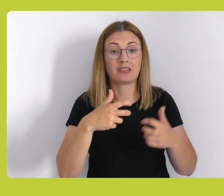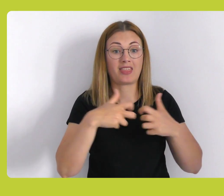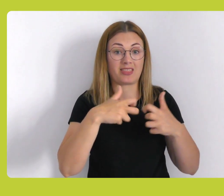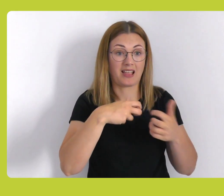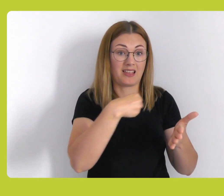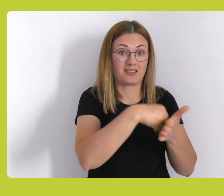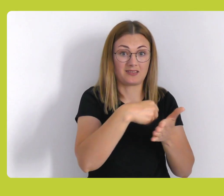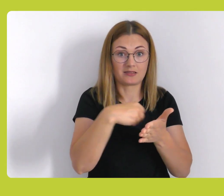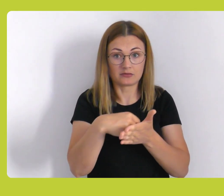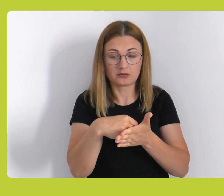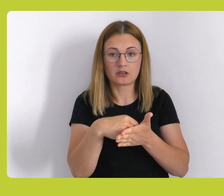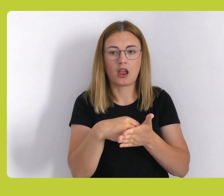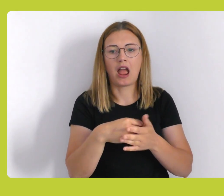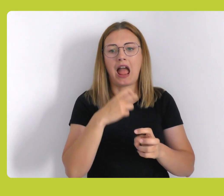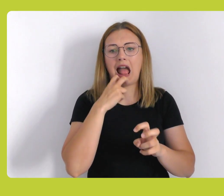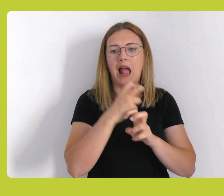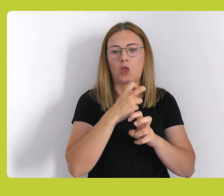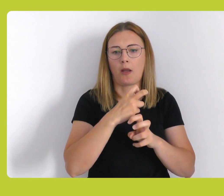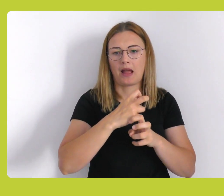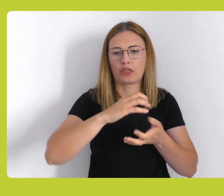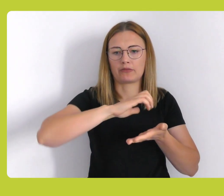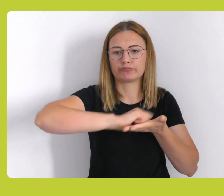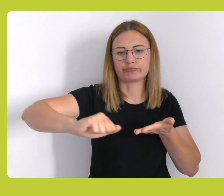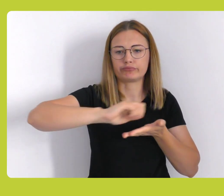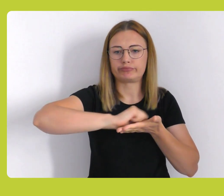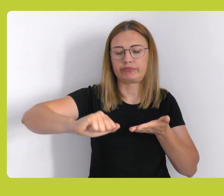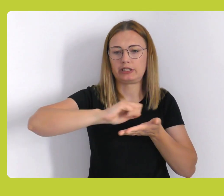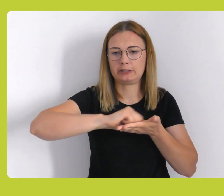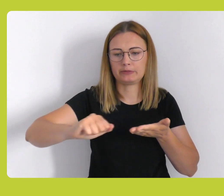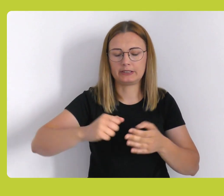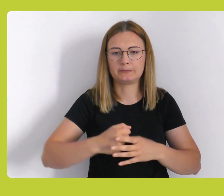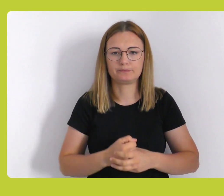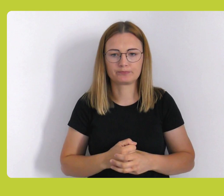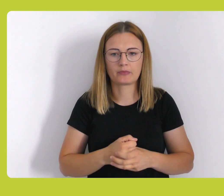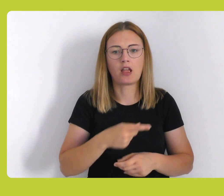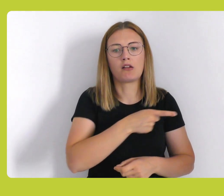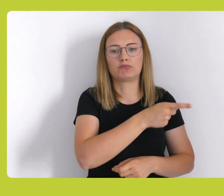czyli automatycznych płatności doliczanych do rachunku.